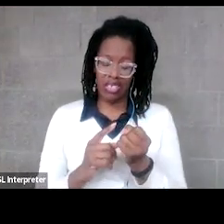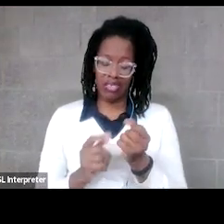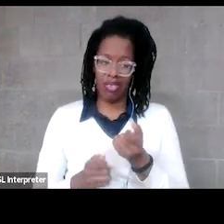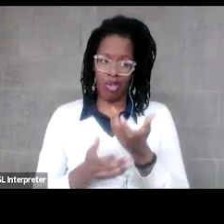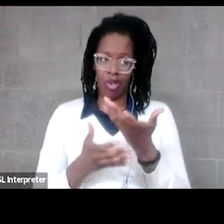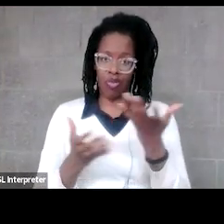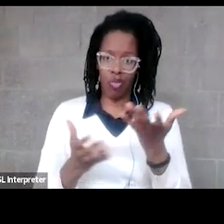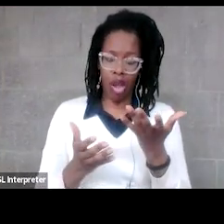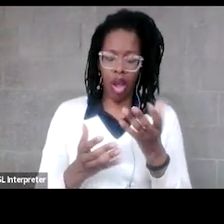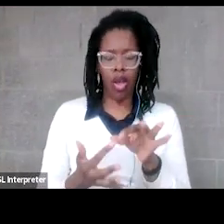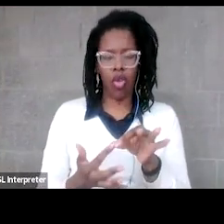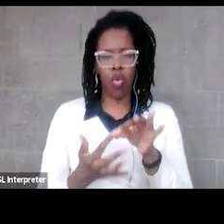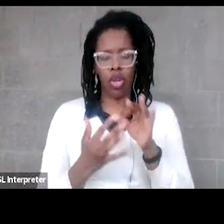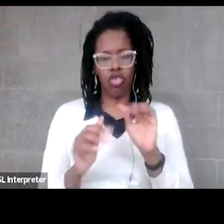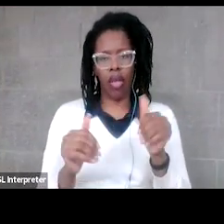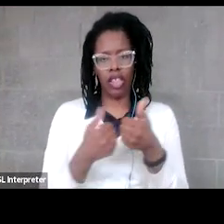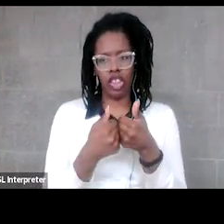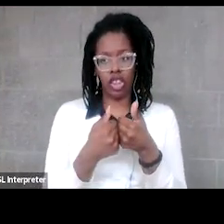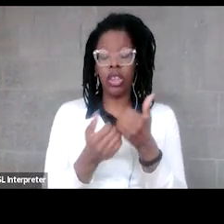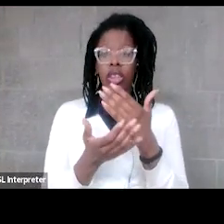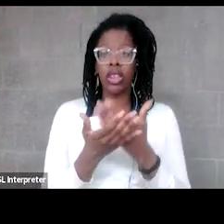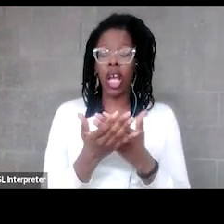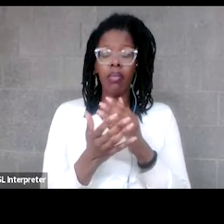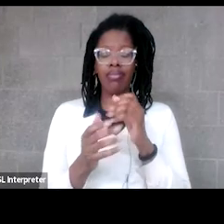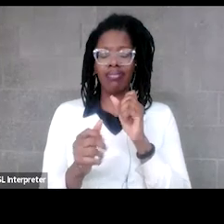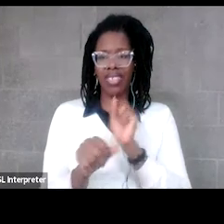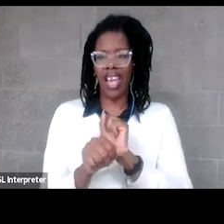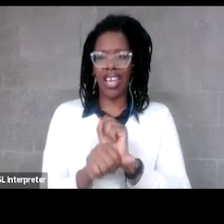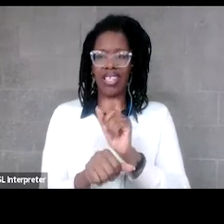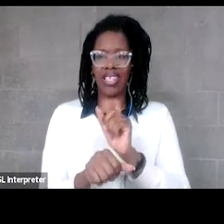con tareas que pueden ser simples en situaciones normales,